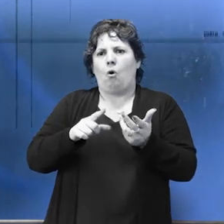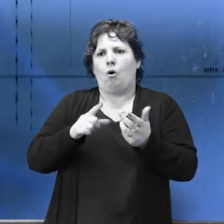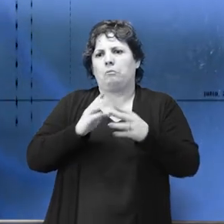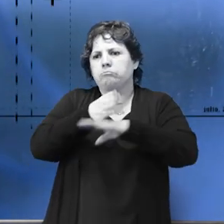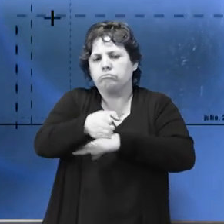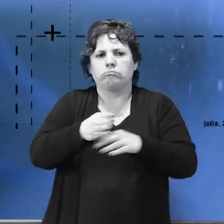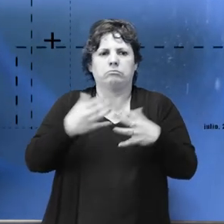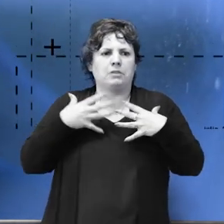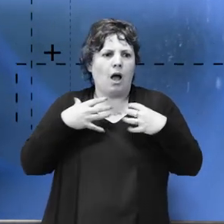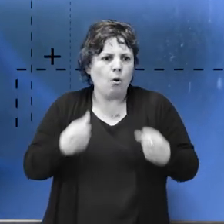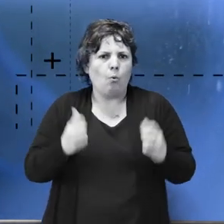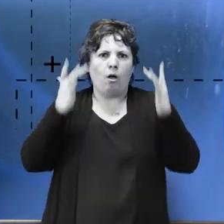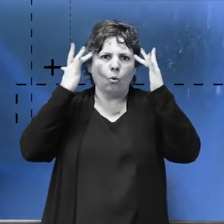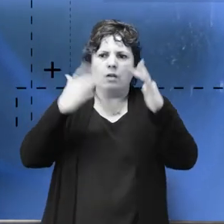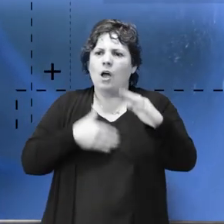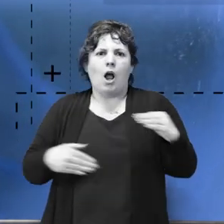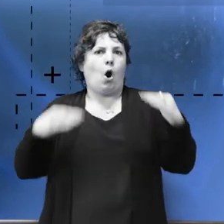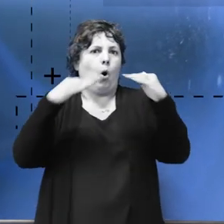en igualdad de condiciones que los nacionales